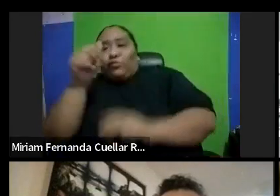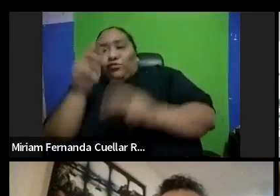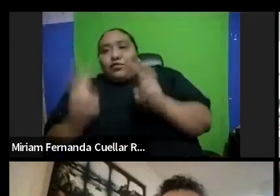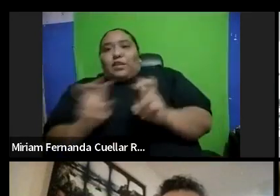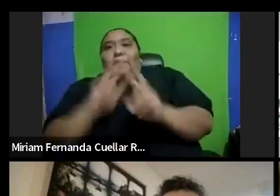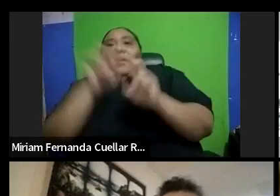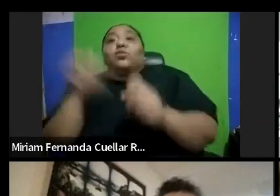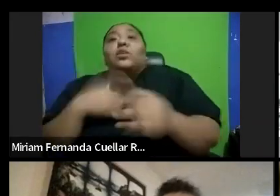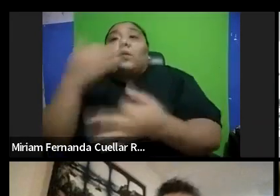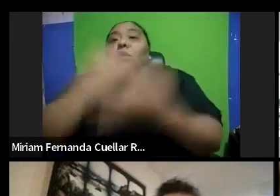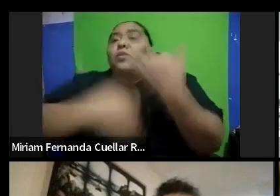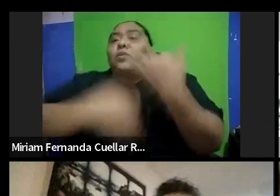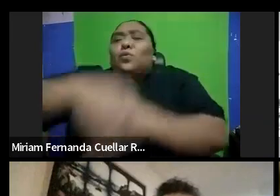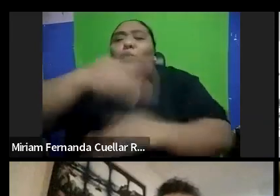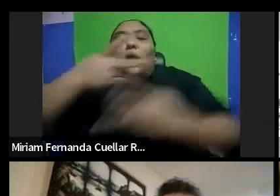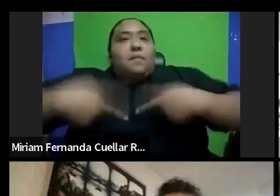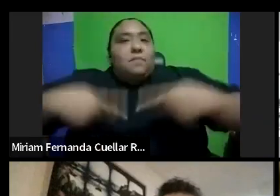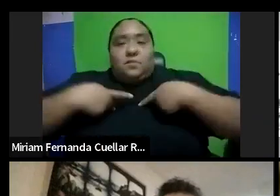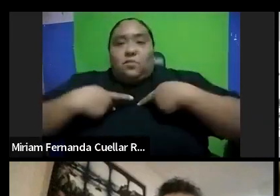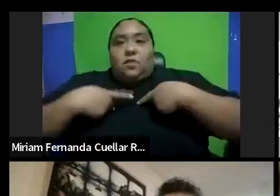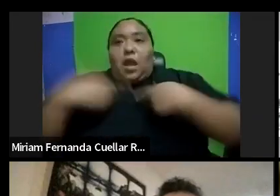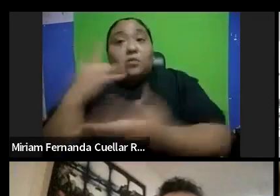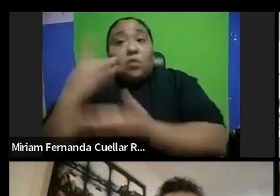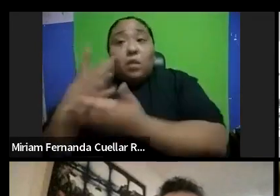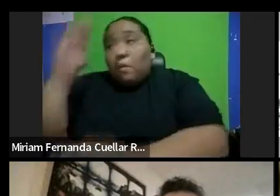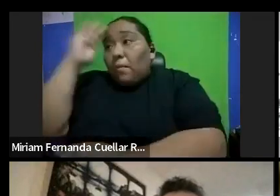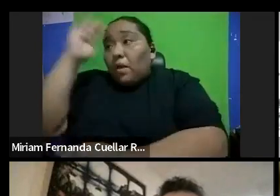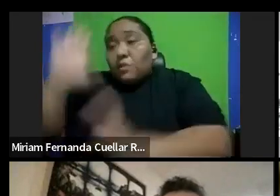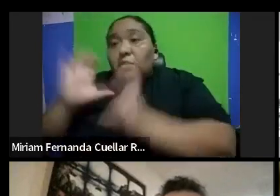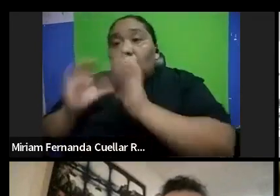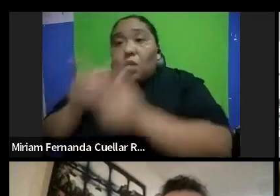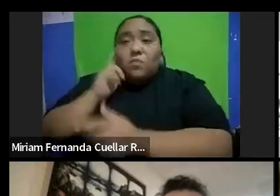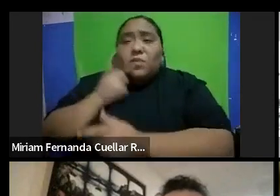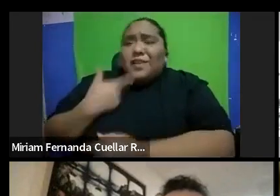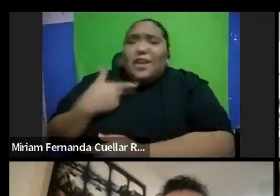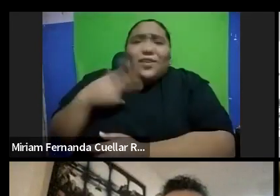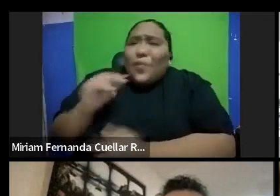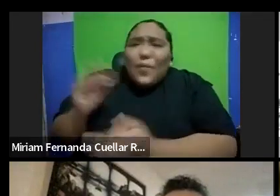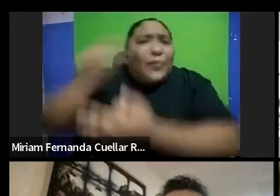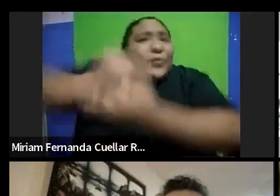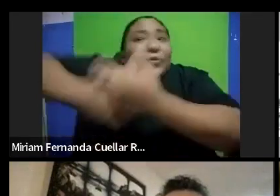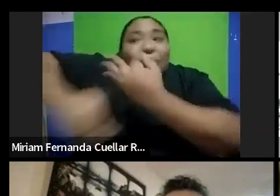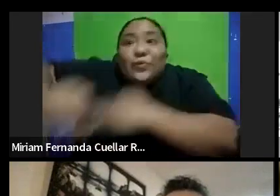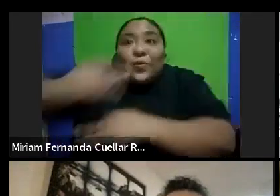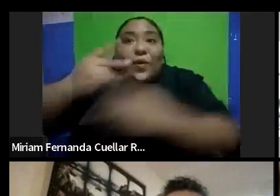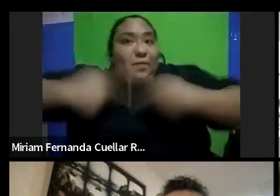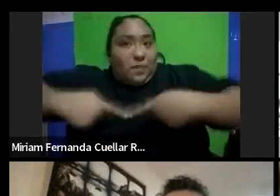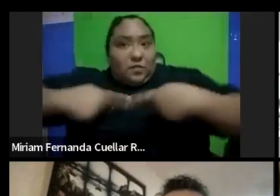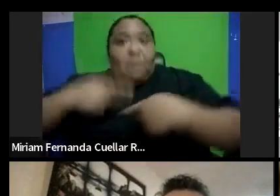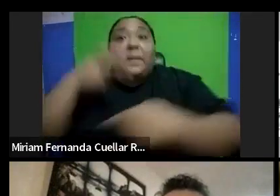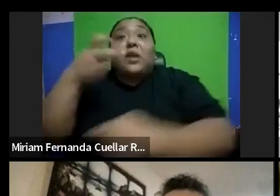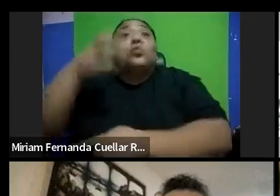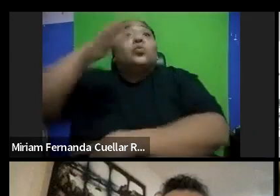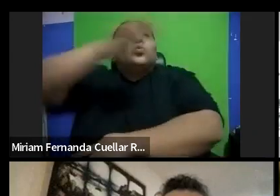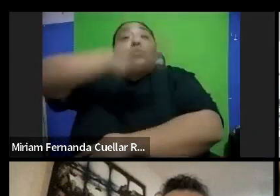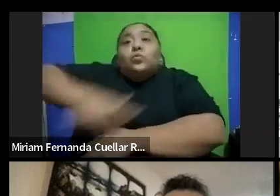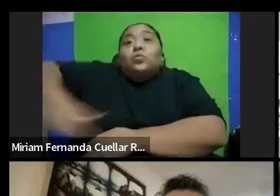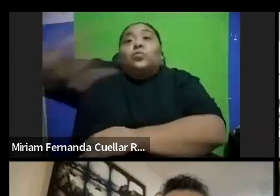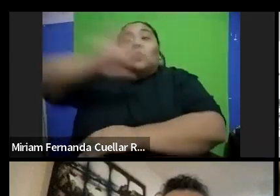a con con las y todas las personas, no los con los chicos sordos s, no no nos colocan con los chicos sordos, entonces el derecho que